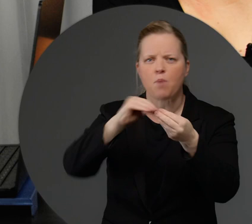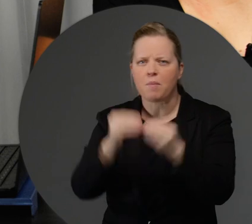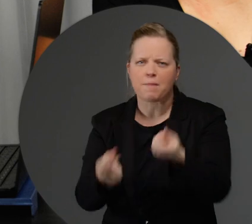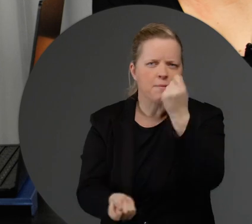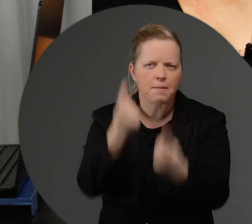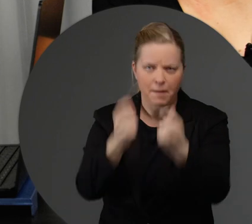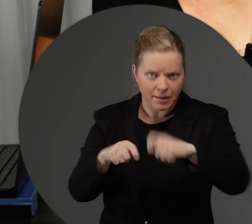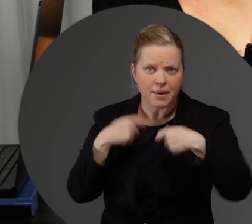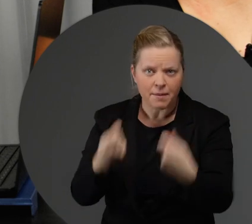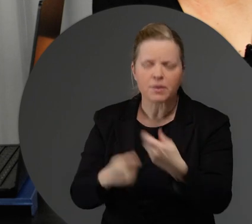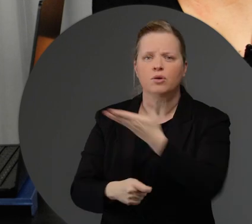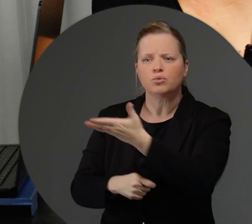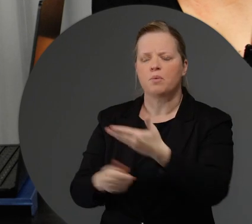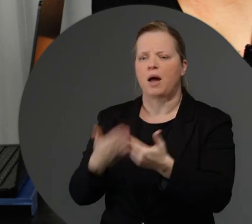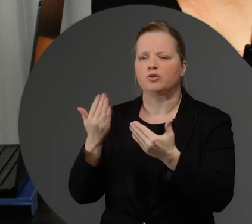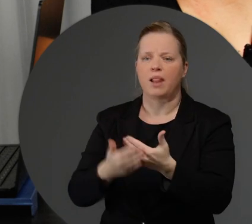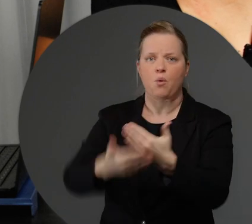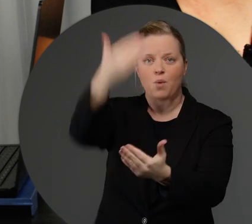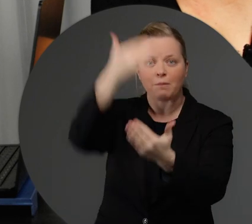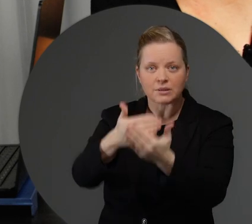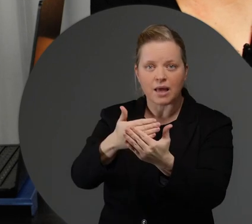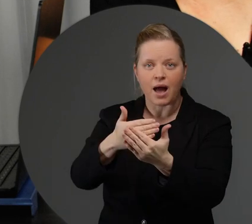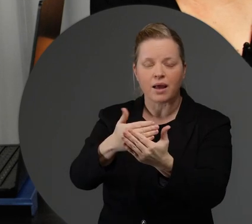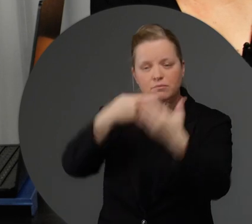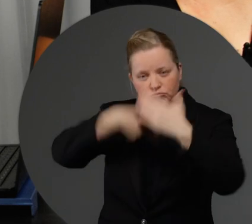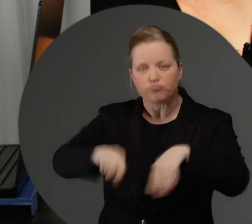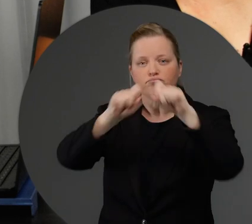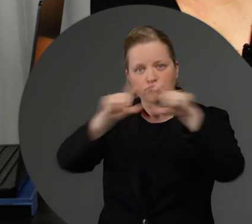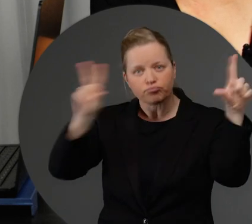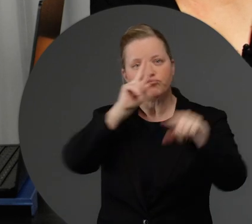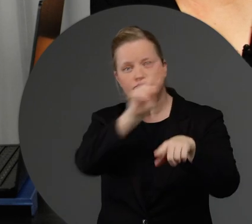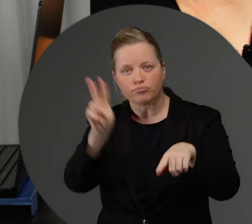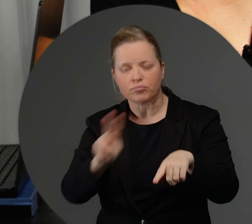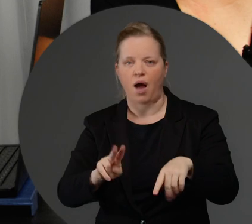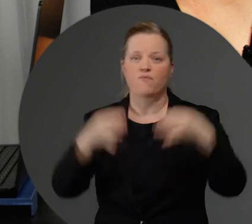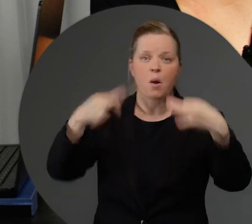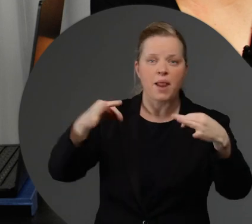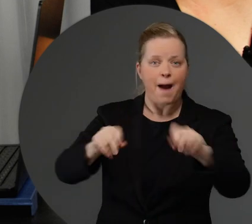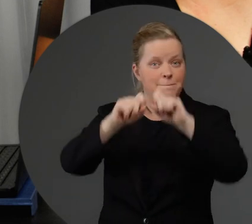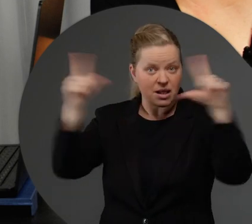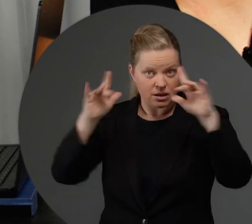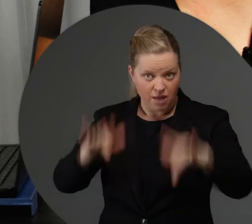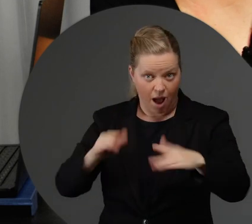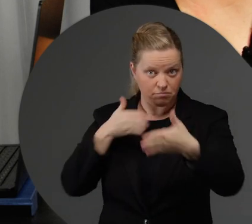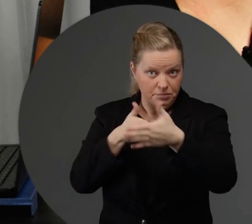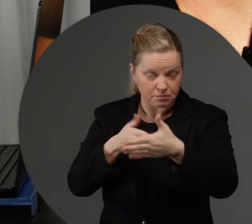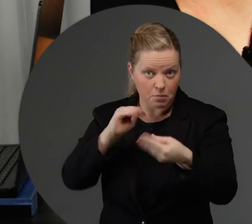auftreten, wenn du die Webseiten durchliest? Gibt es da bei Formularen und Bildern zum Beispiel viele Probleme?